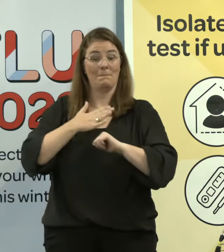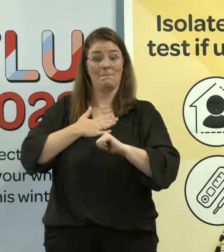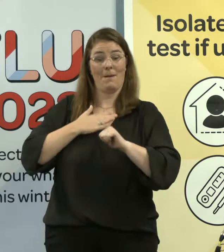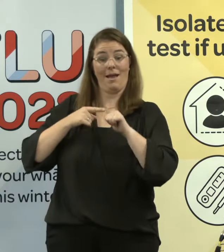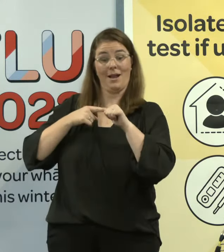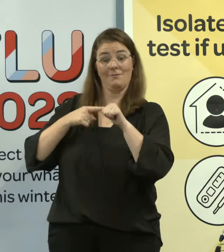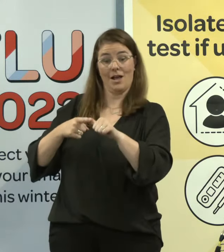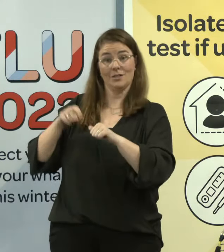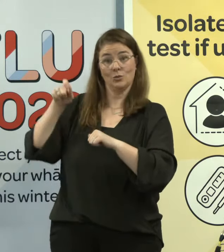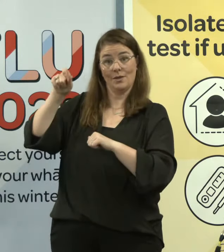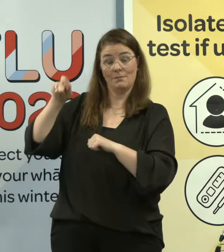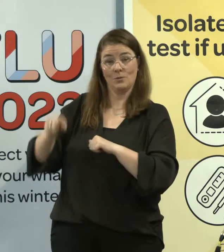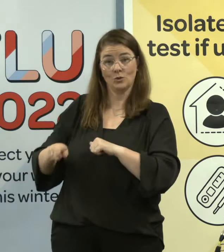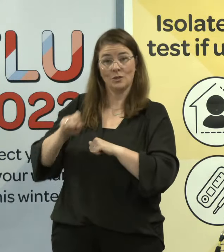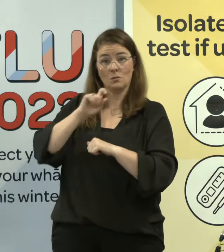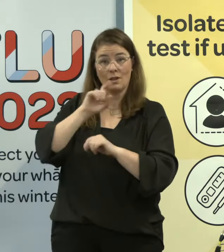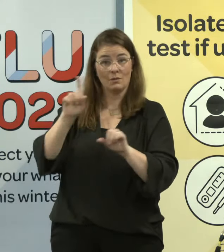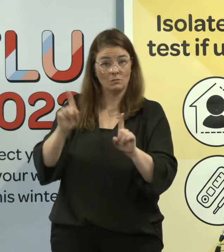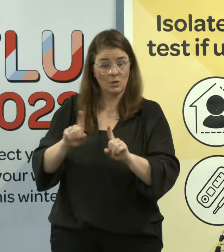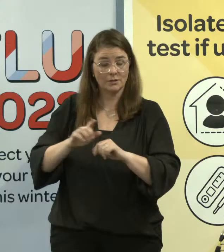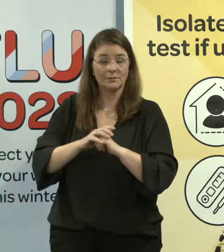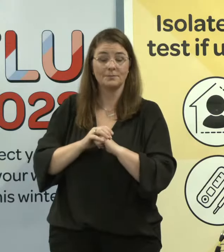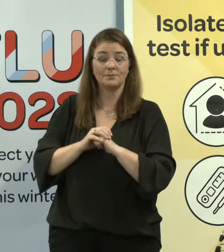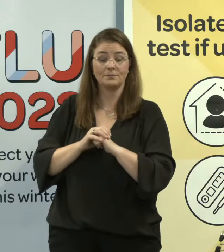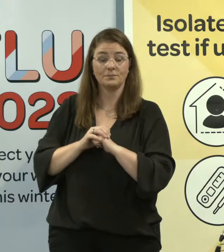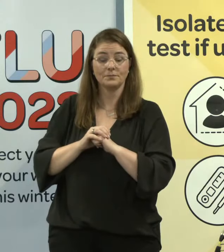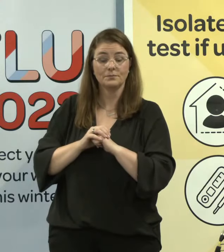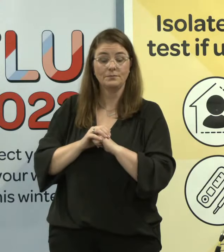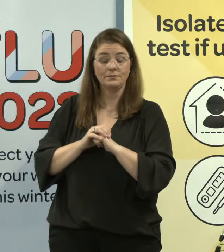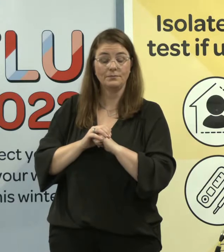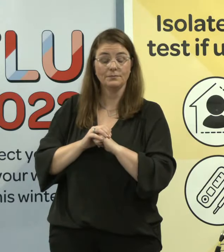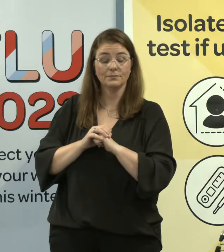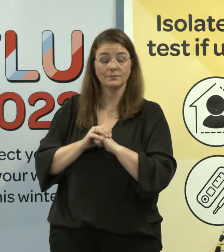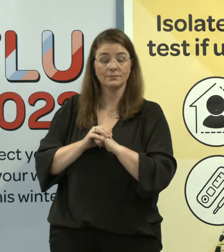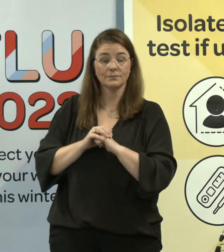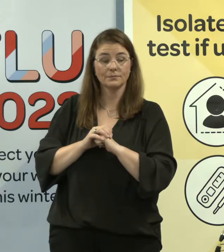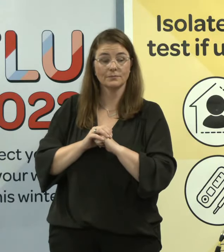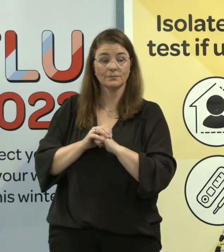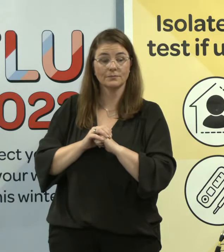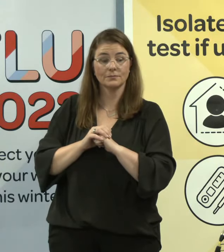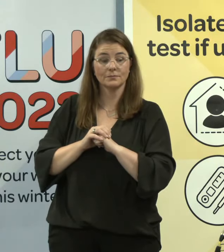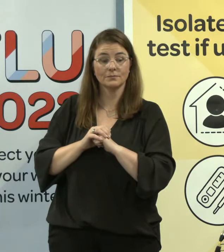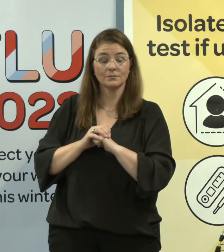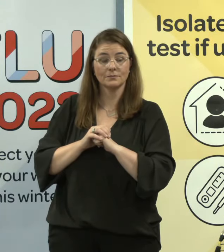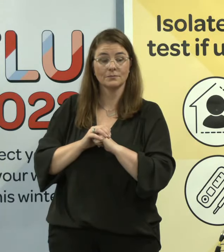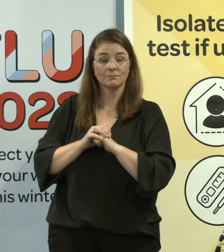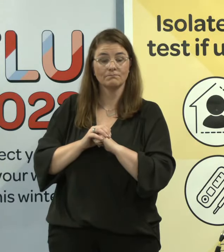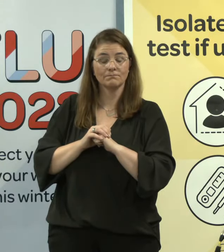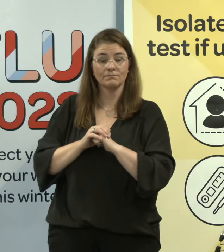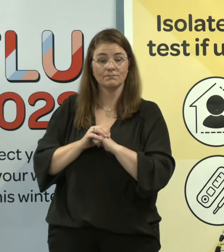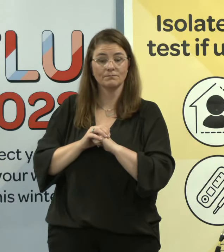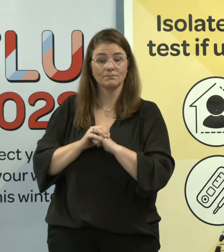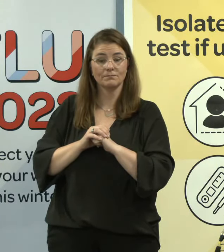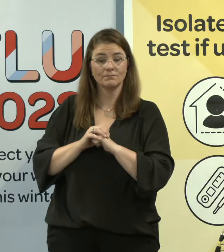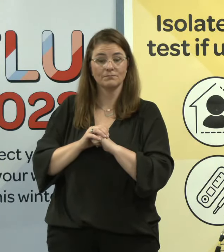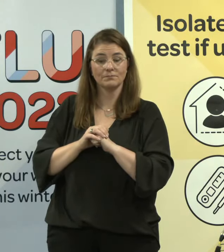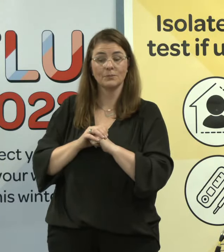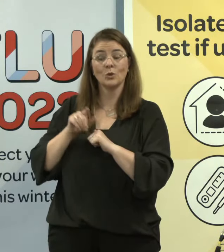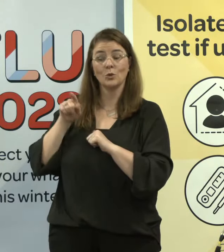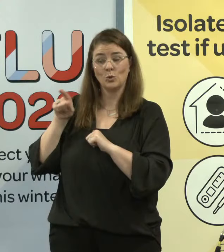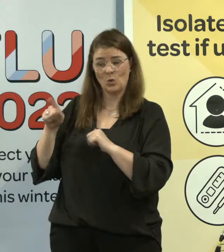te mahi minita, a ko te mahi ano